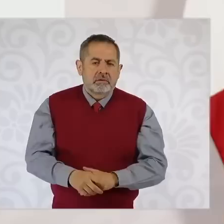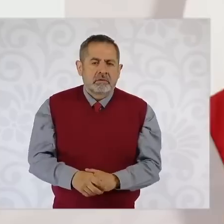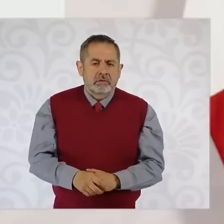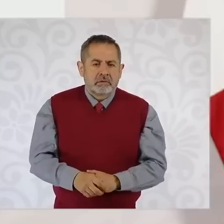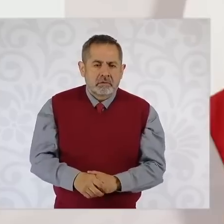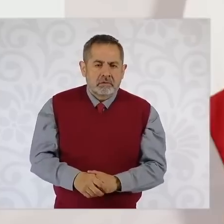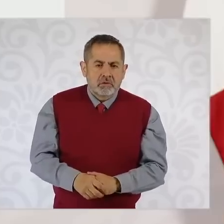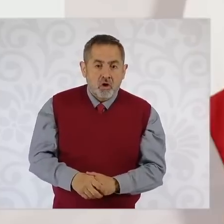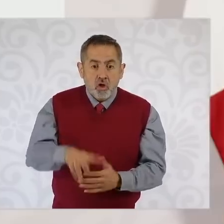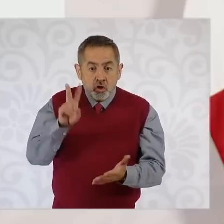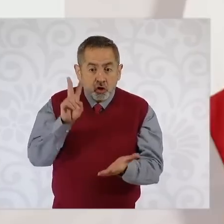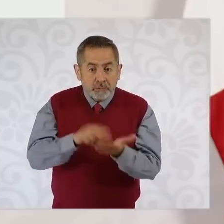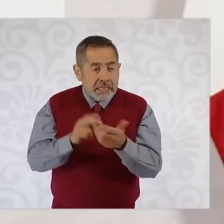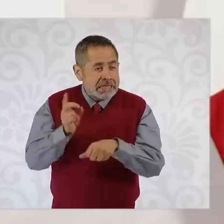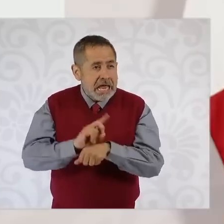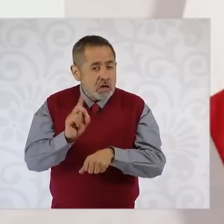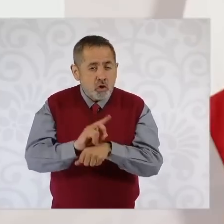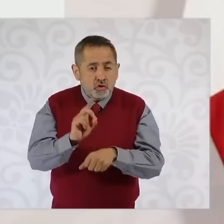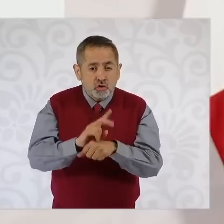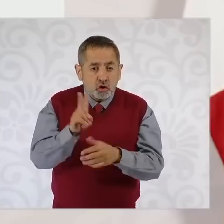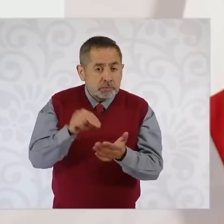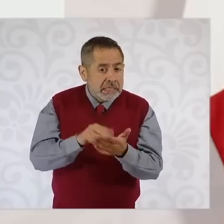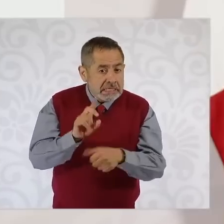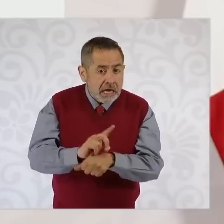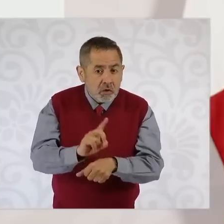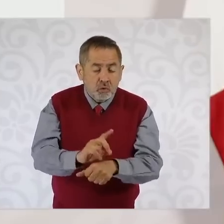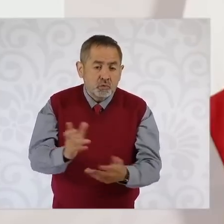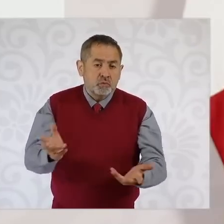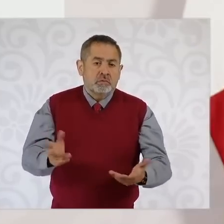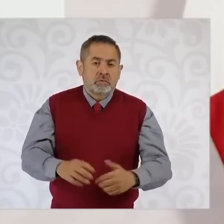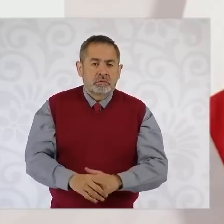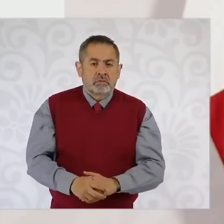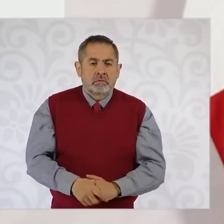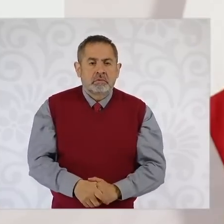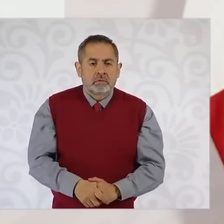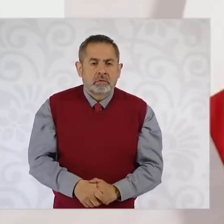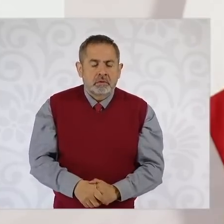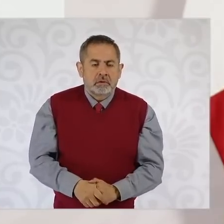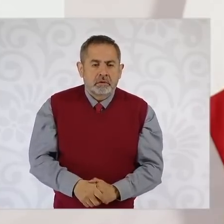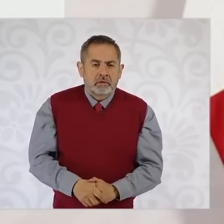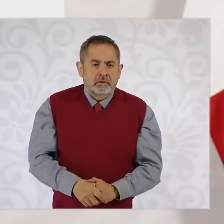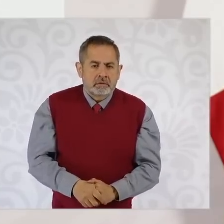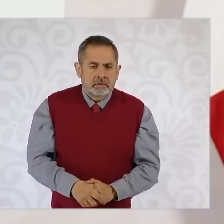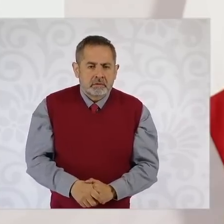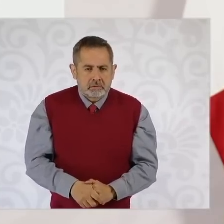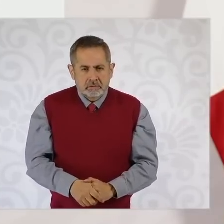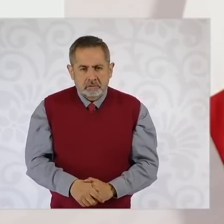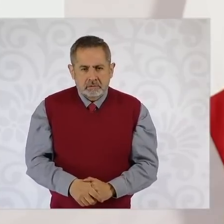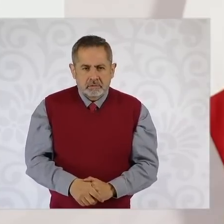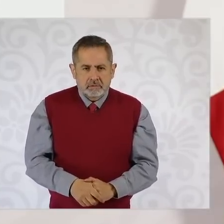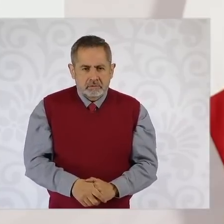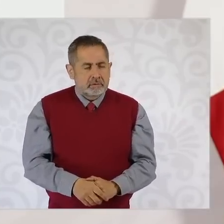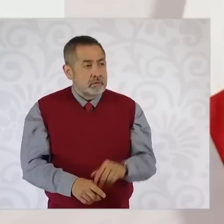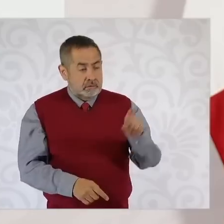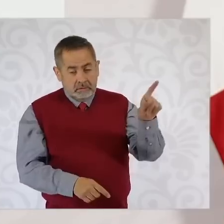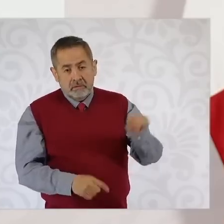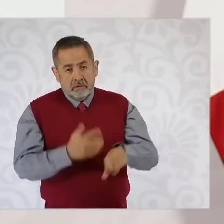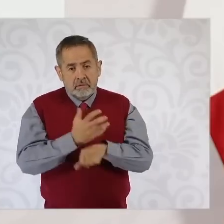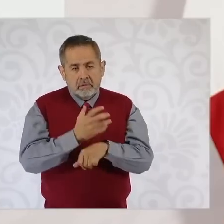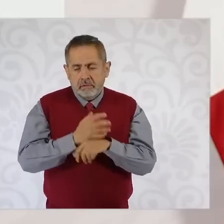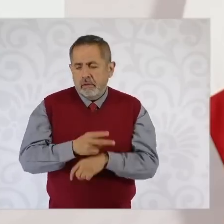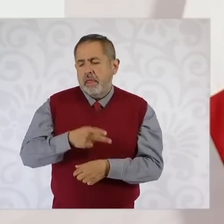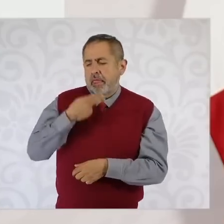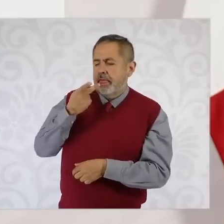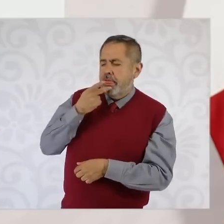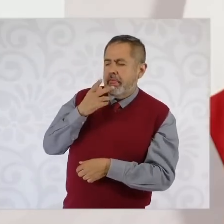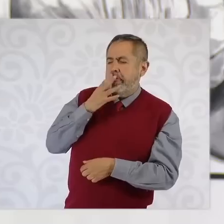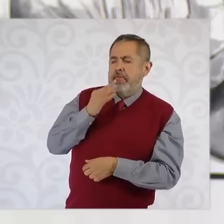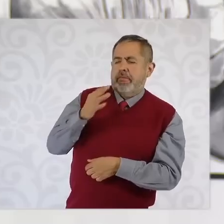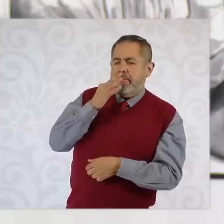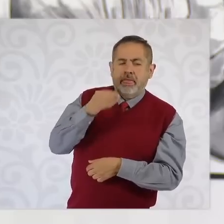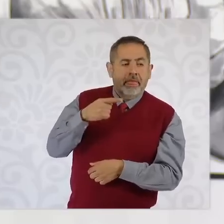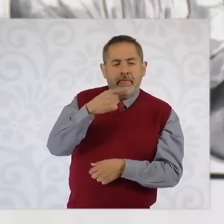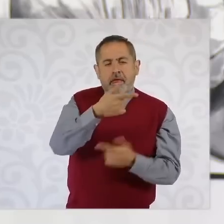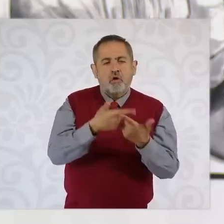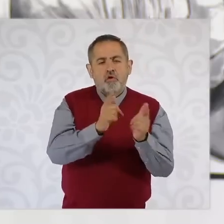diarios Entonces es muy fácil también para los [Música] de oposición trataron